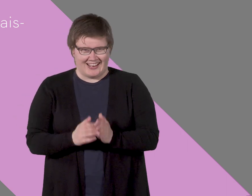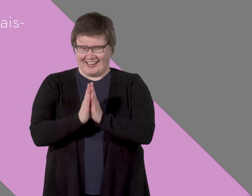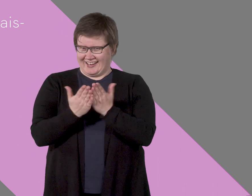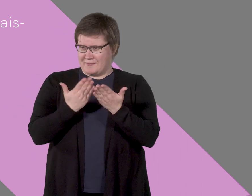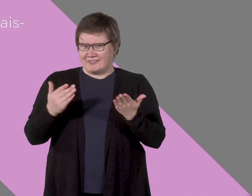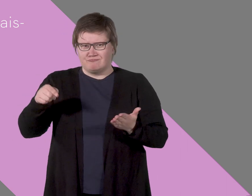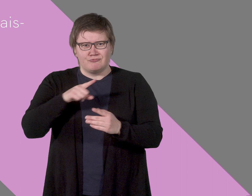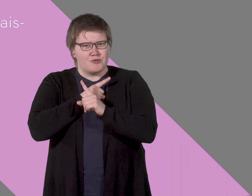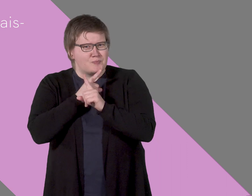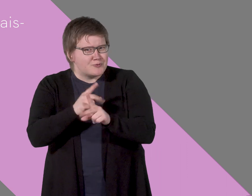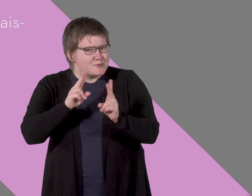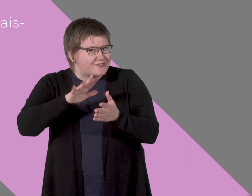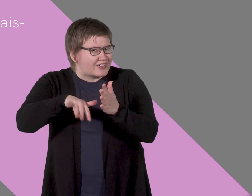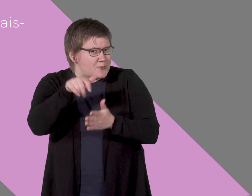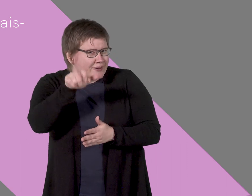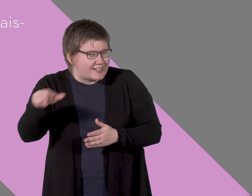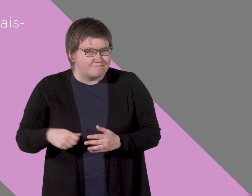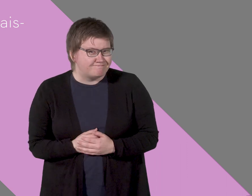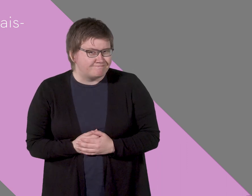Messuilla on myös viittomakielistä edustusta, -